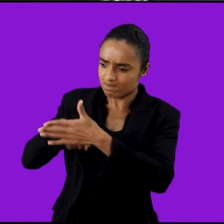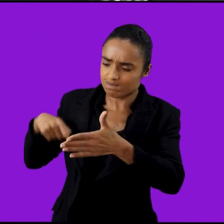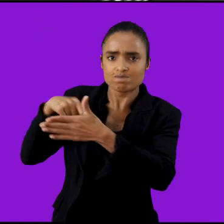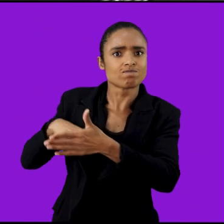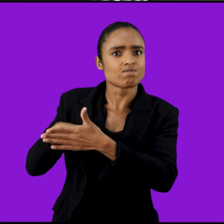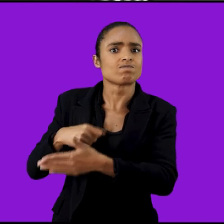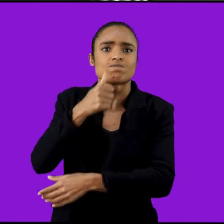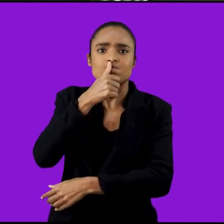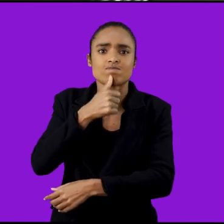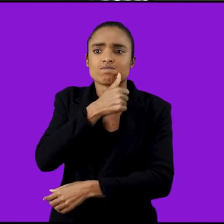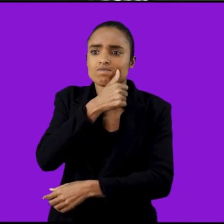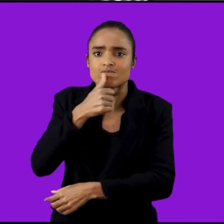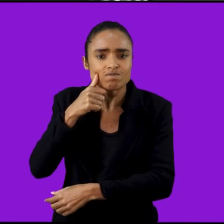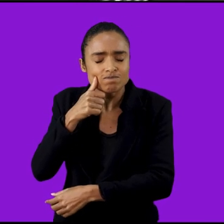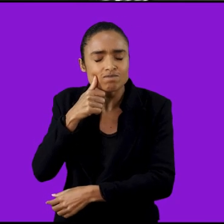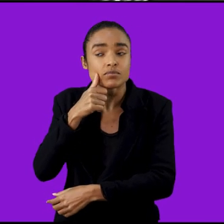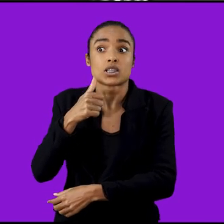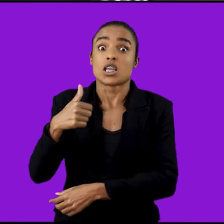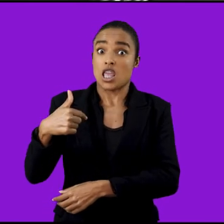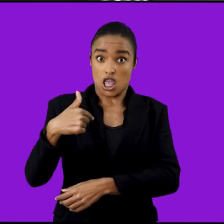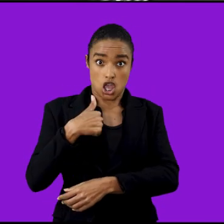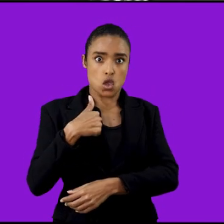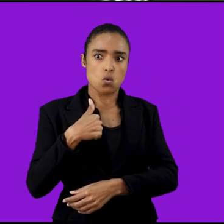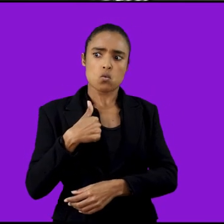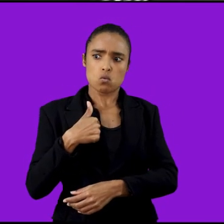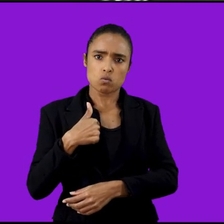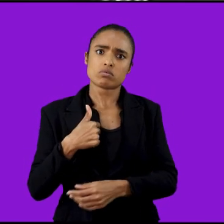É, é isso É, você se sente no caminho dessa busca?